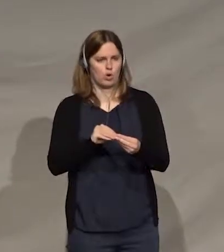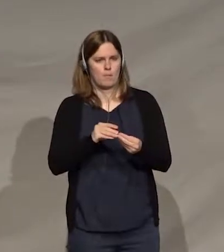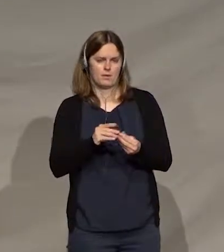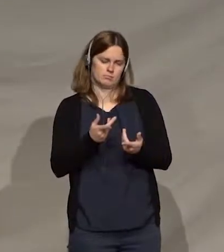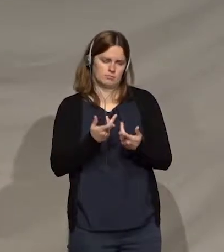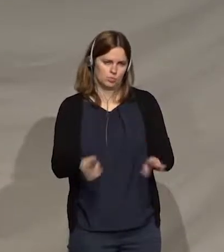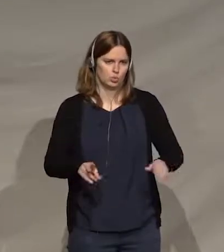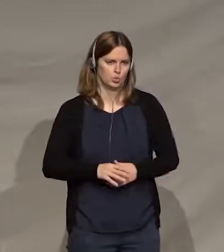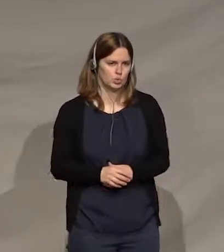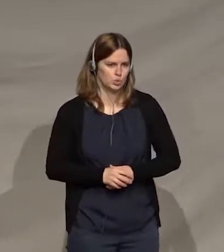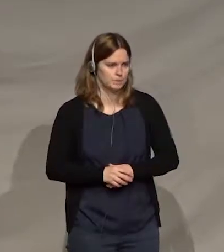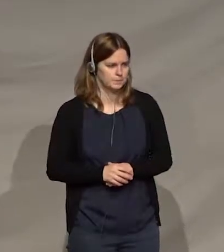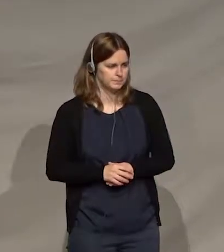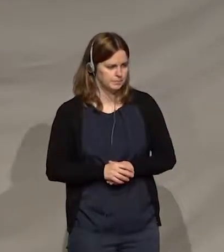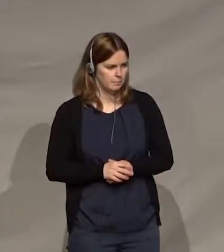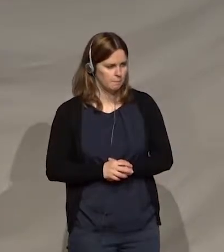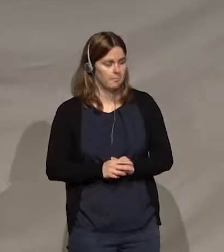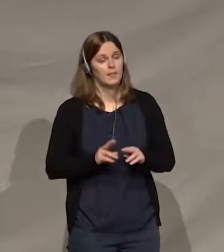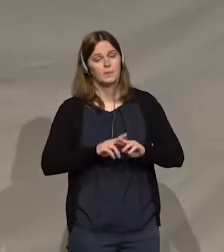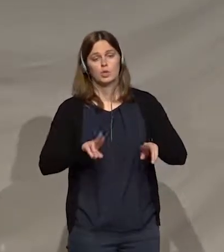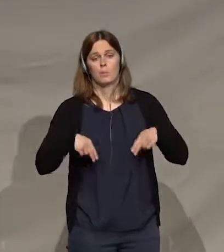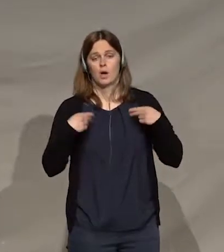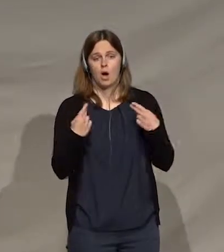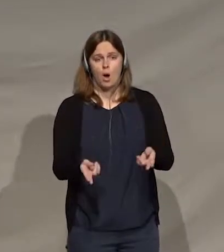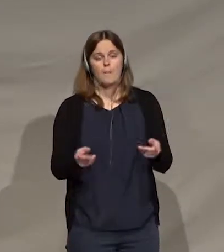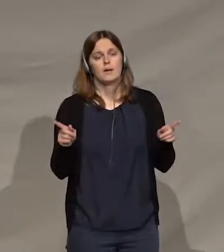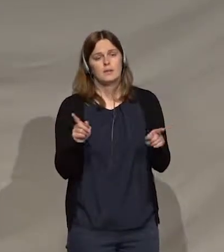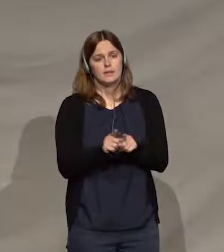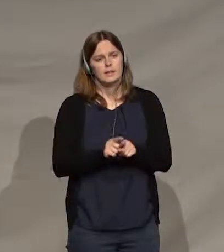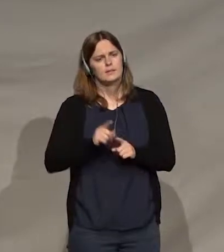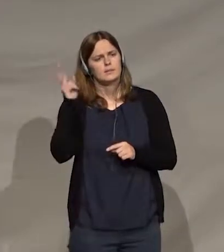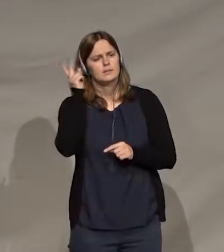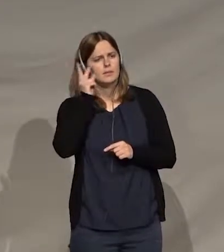A ebooky jsou ze své definice adaptabilní. To znamená, že je můžete zvětšit, aniž byste narušili okraje,